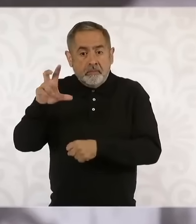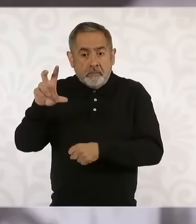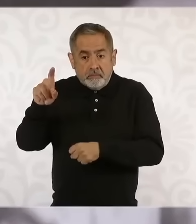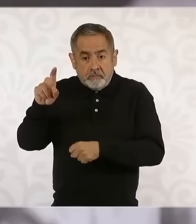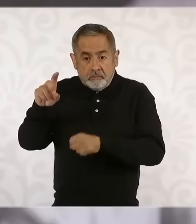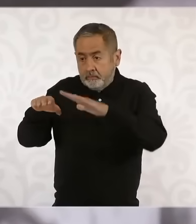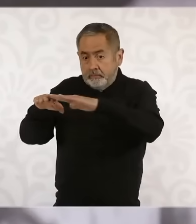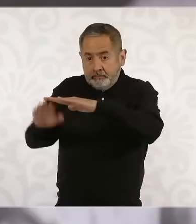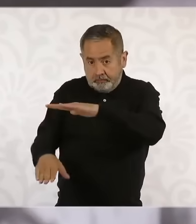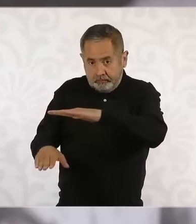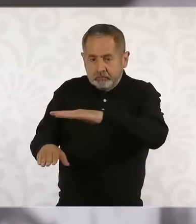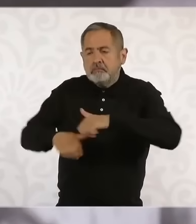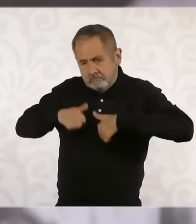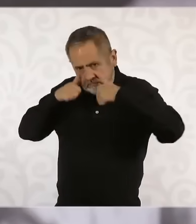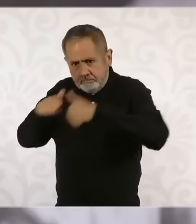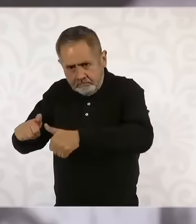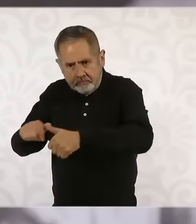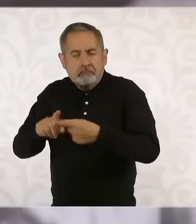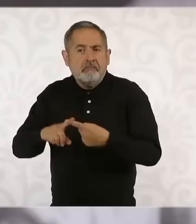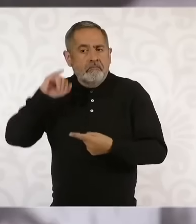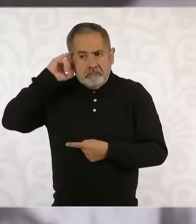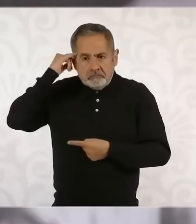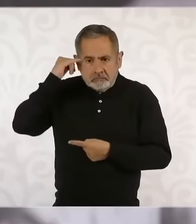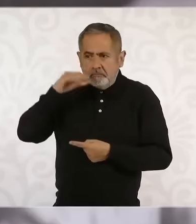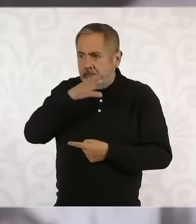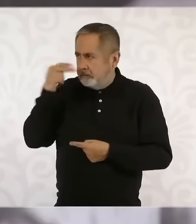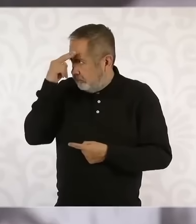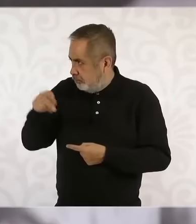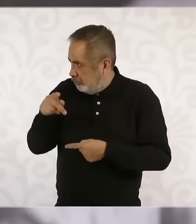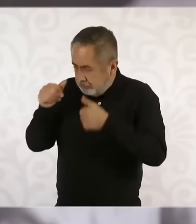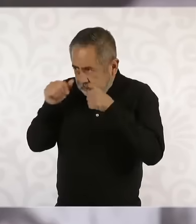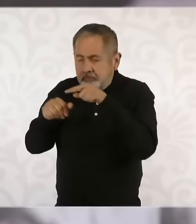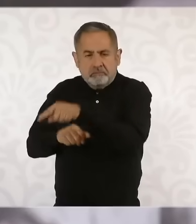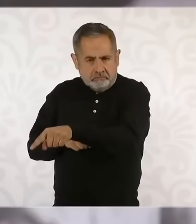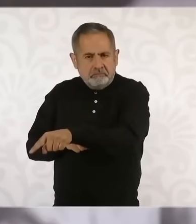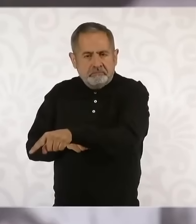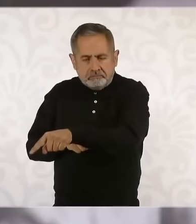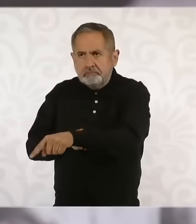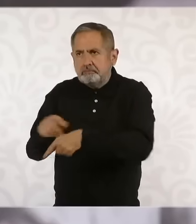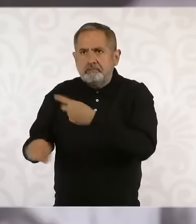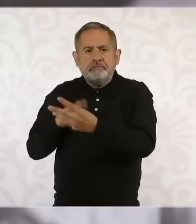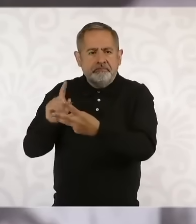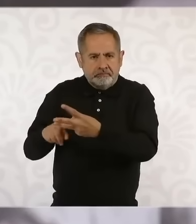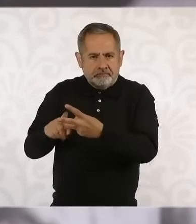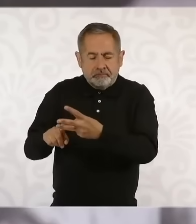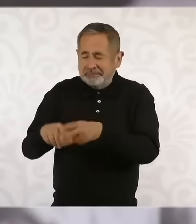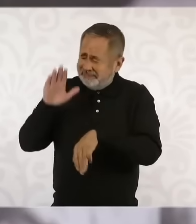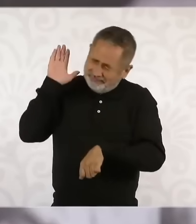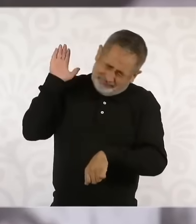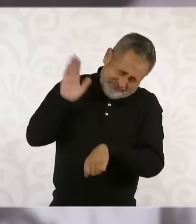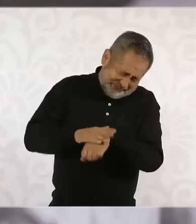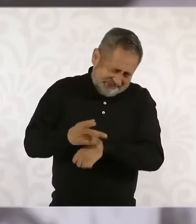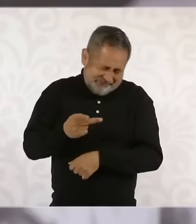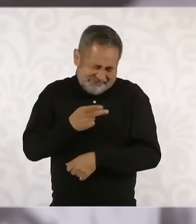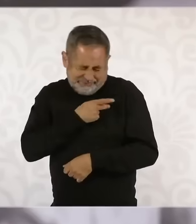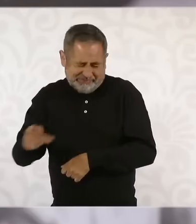de población indígena y afromexicana y a personas en condición de extrema pobreza. Eh,